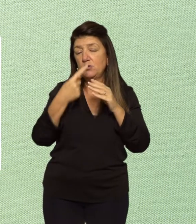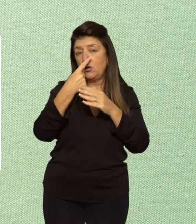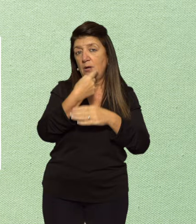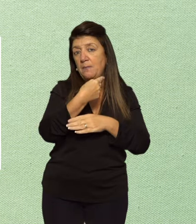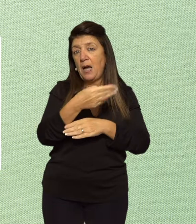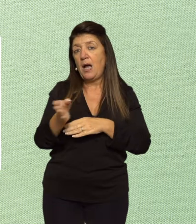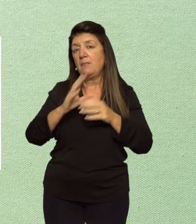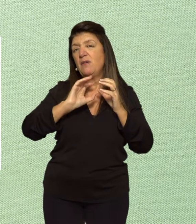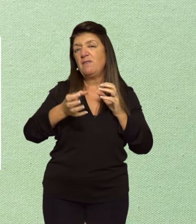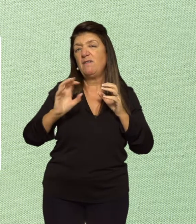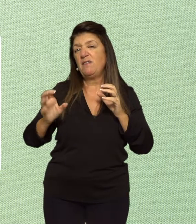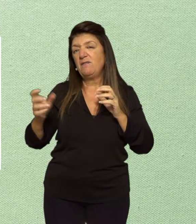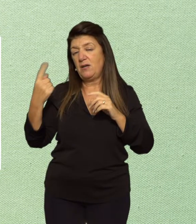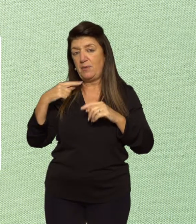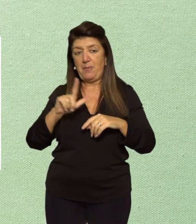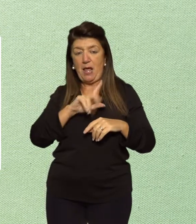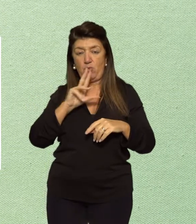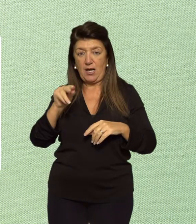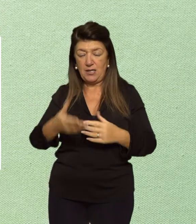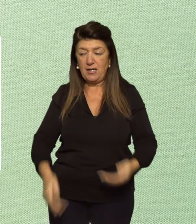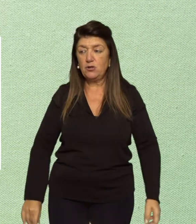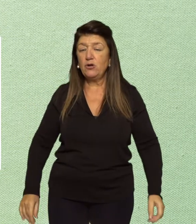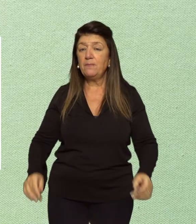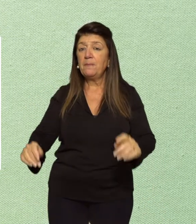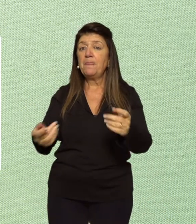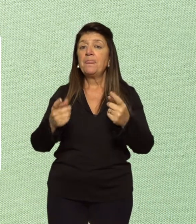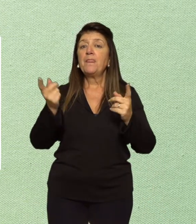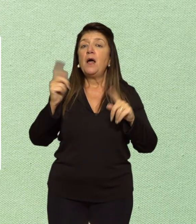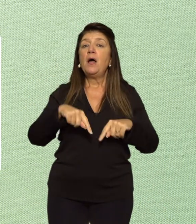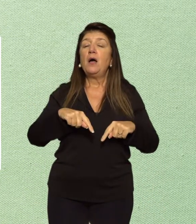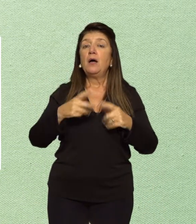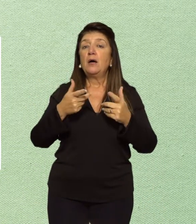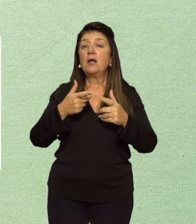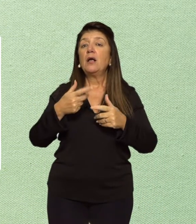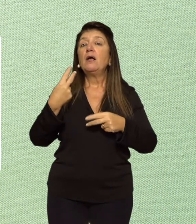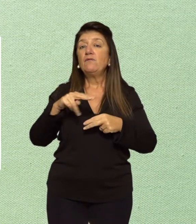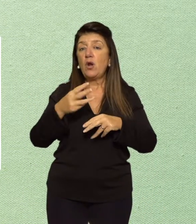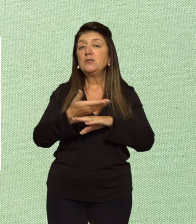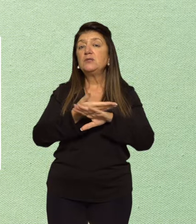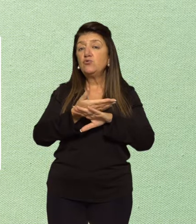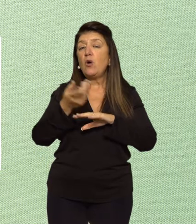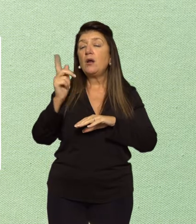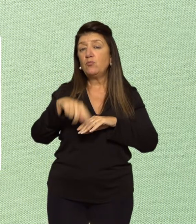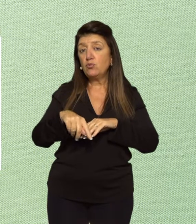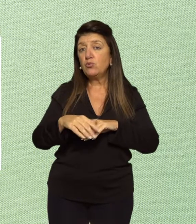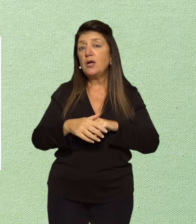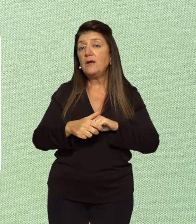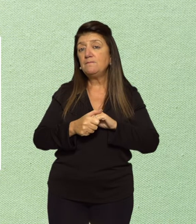parlavamo adesso con Laura sia vere e proprie violenze anche sessuali effettivamente. Mi viene in mente un